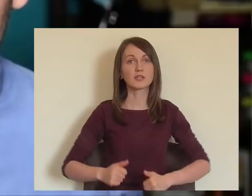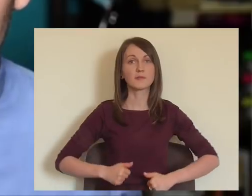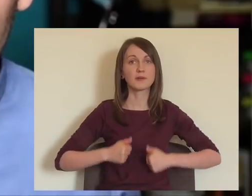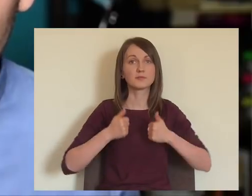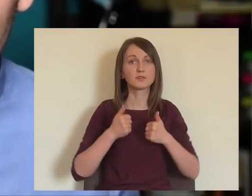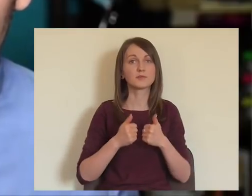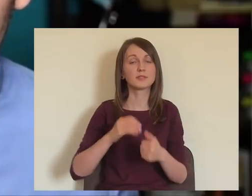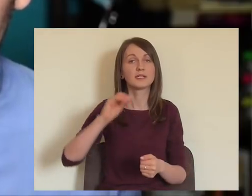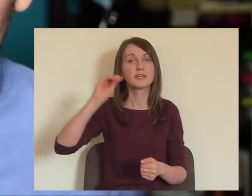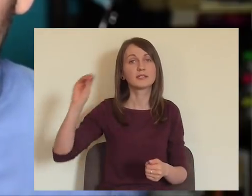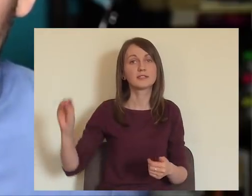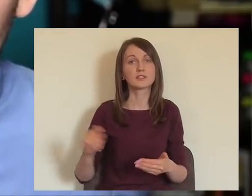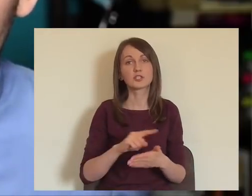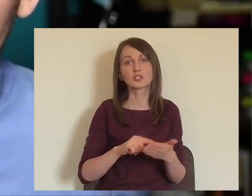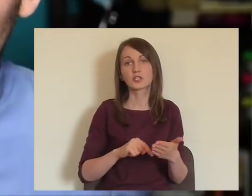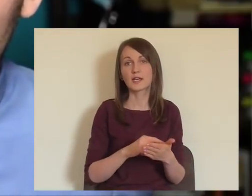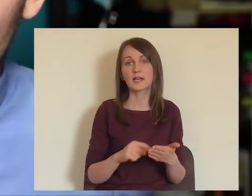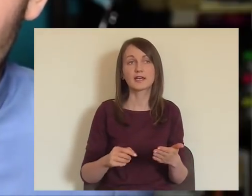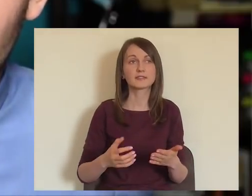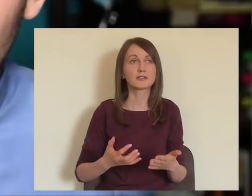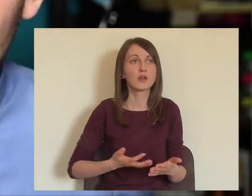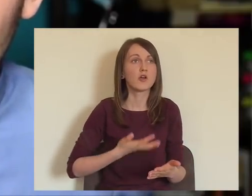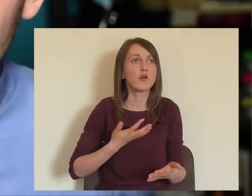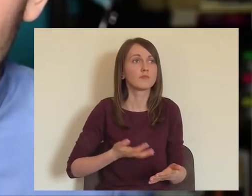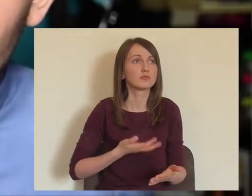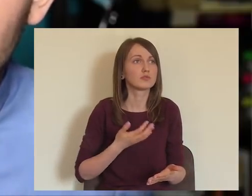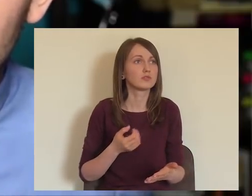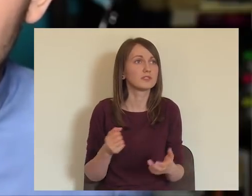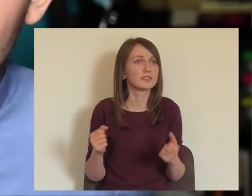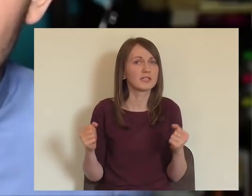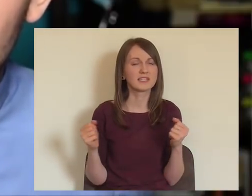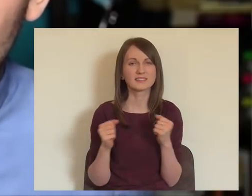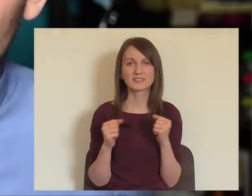Zapraszam, żebyśmy znów poczuli tę atmosferę zamknięcia, strachu.